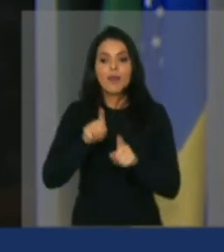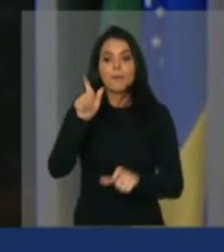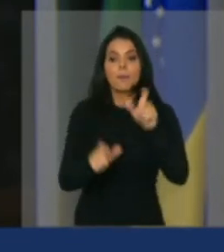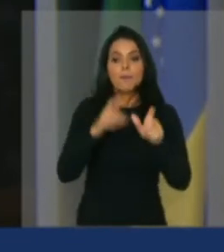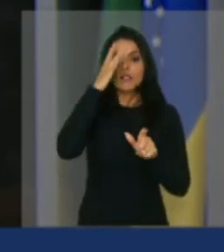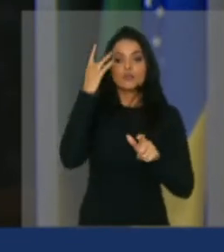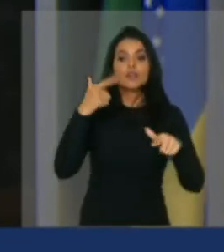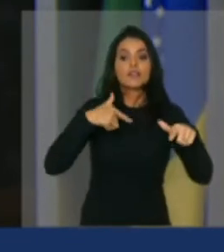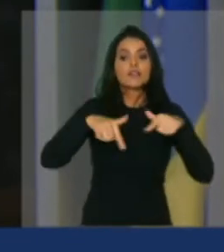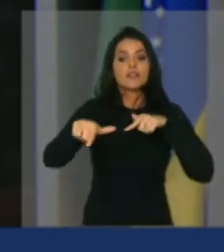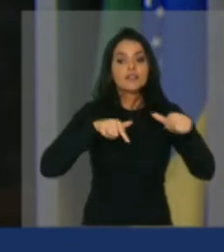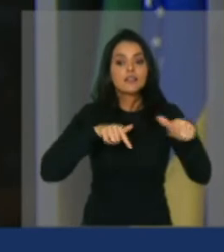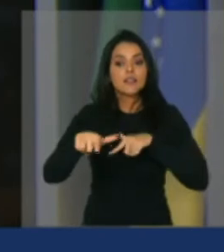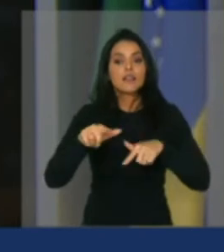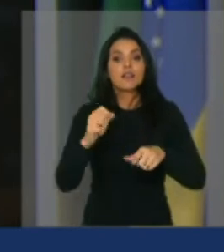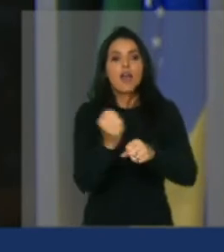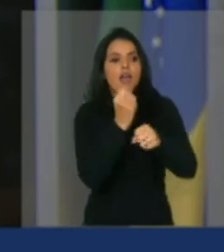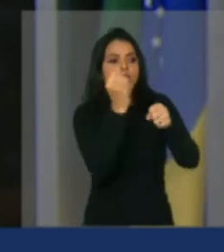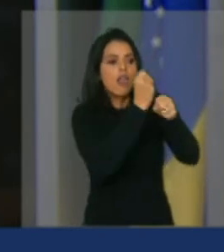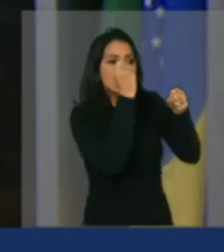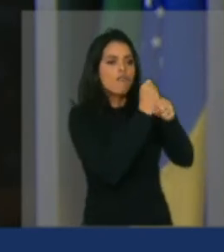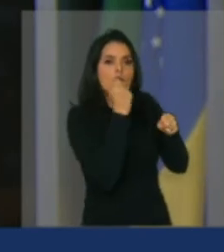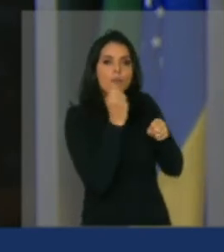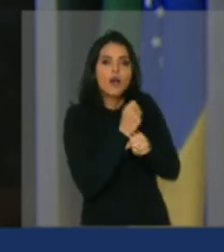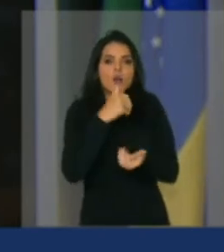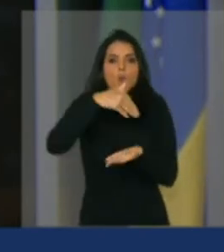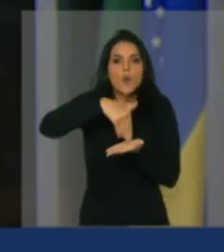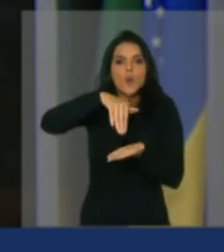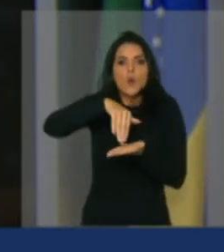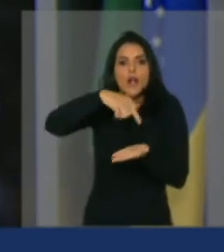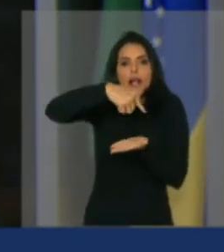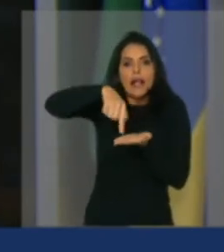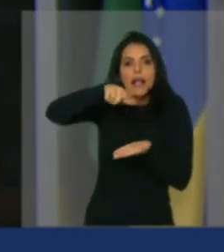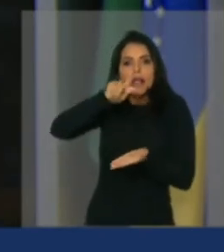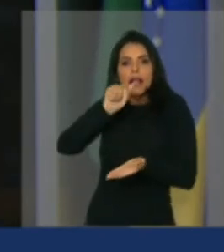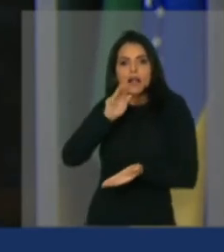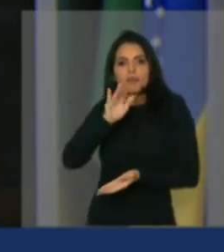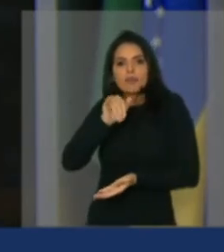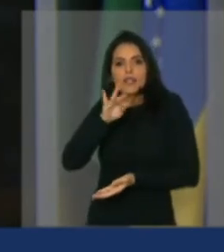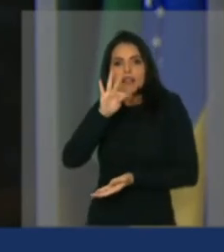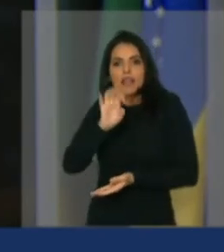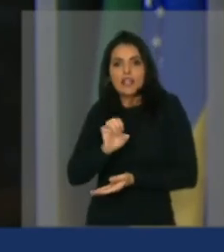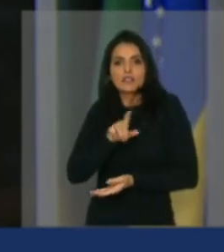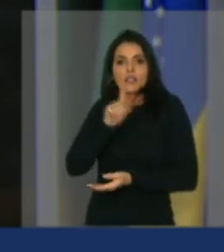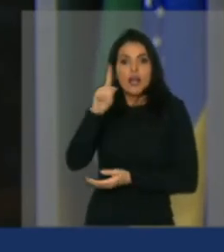NA, NA, NI NA NÃO, PASMEM, TEM TAMBÉM OS FUNCIONÁRIOS QUE ESTÃO REFORMANDO LÁ DA CIMA DO GABINETE ESSE ENTRE, QUE FOI RETIRADO 500 REAIS DO